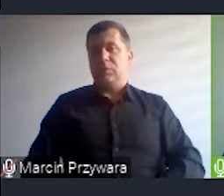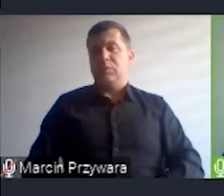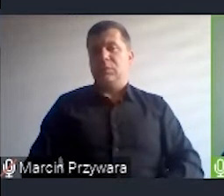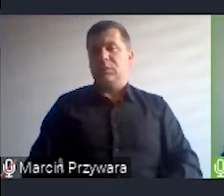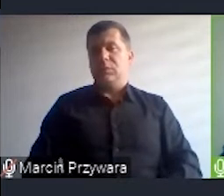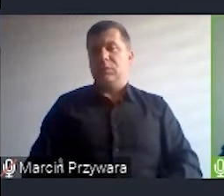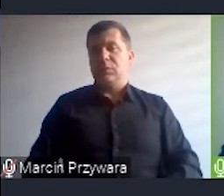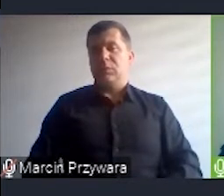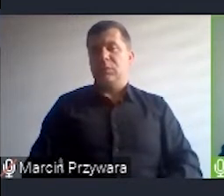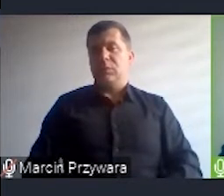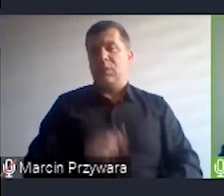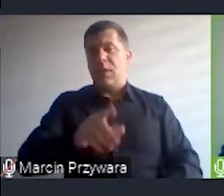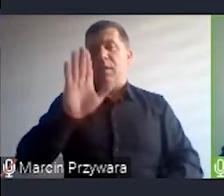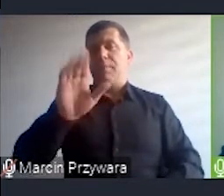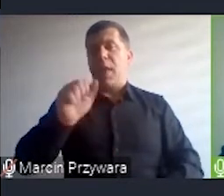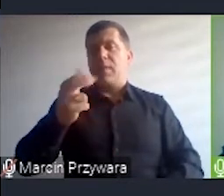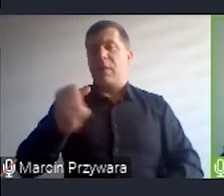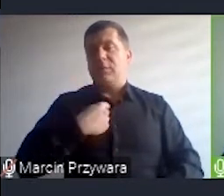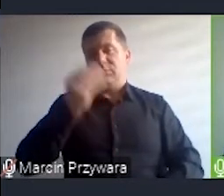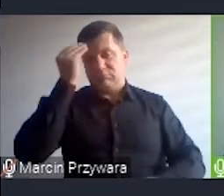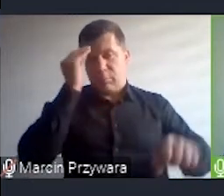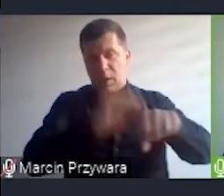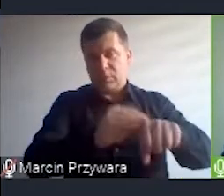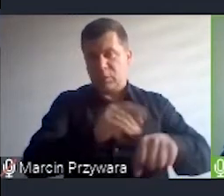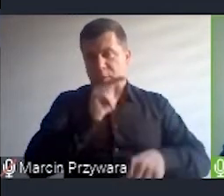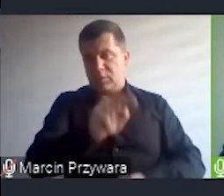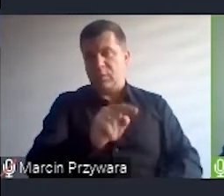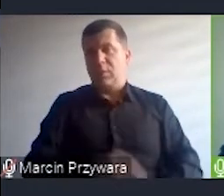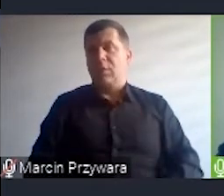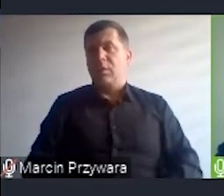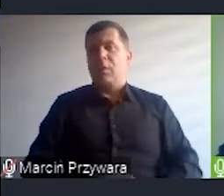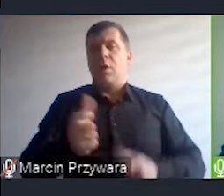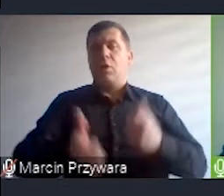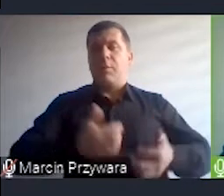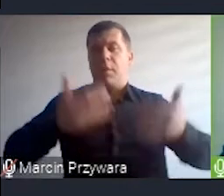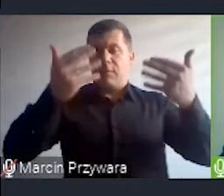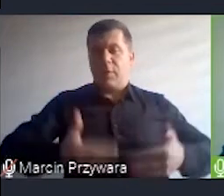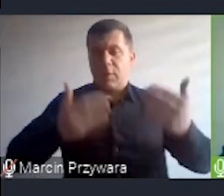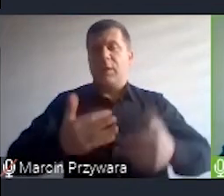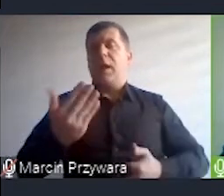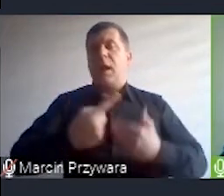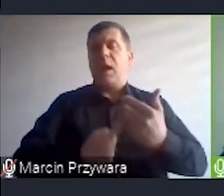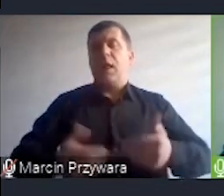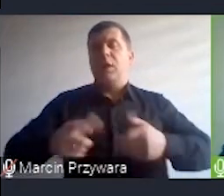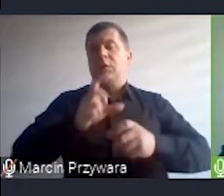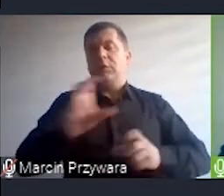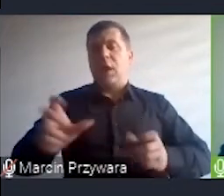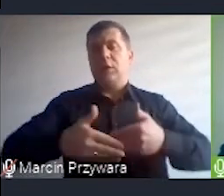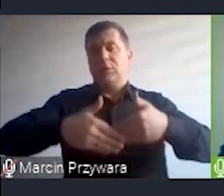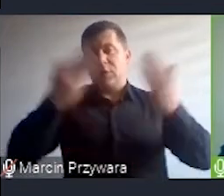Temu beneficjentowi polecono wyliczyć ile czasu dziennie średnio będzie